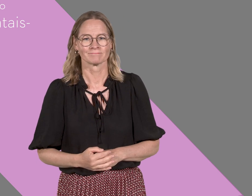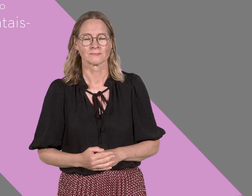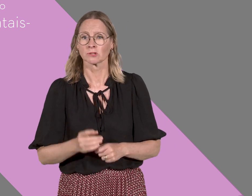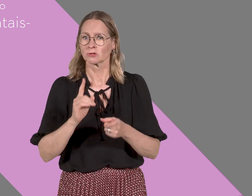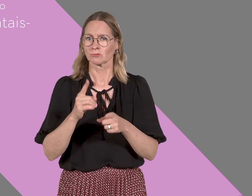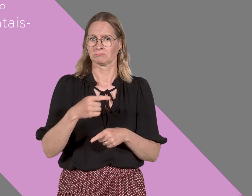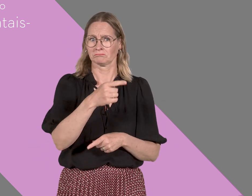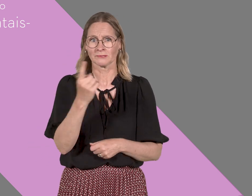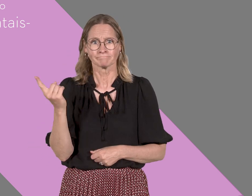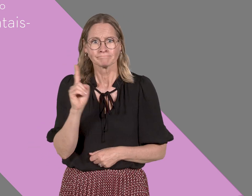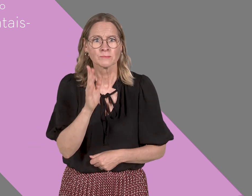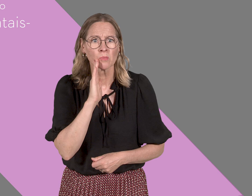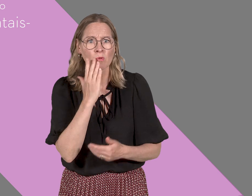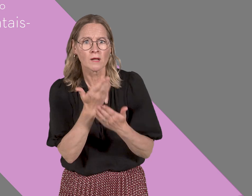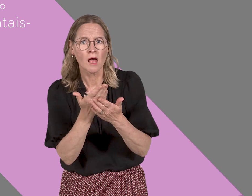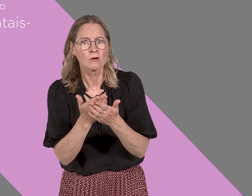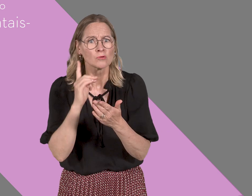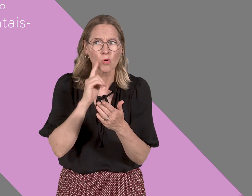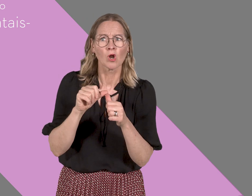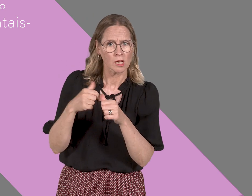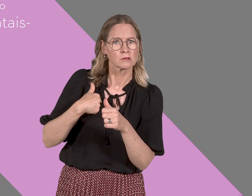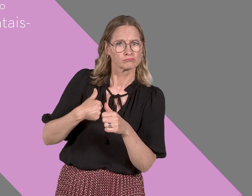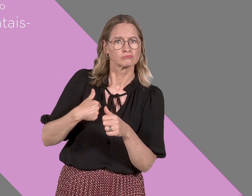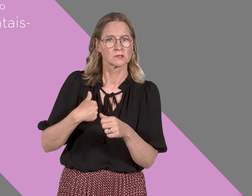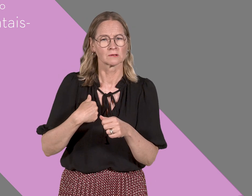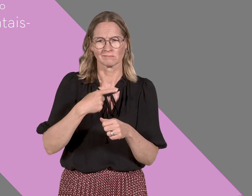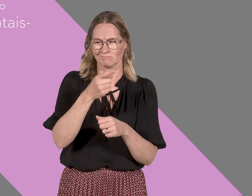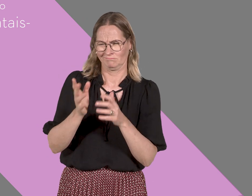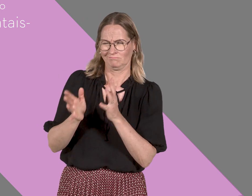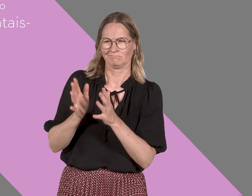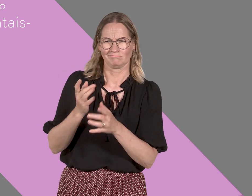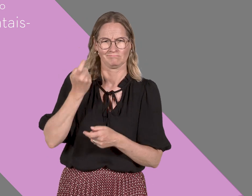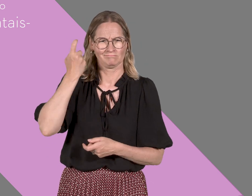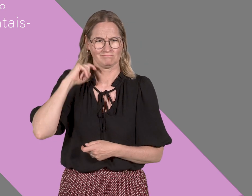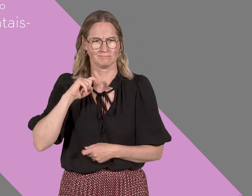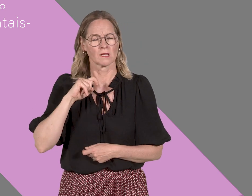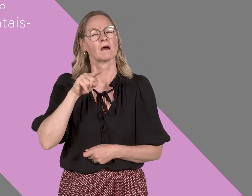Jos teiltä tullaan pyytämään rahaa Kuurojen Liiton nimissä ja epäilette huijausta, -